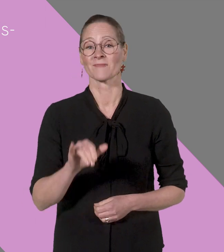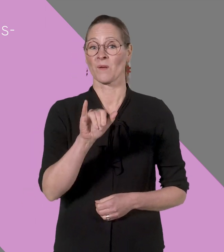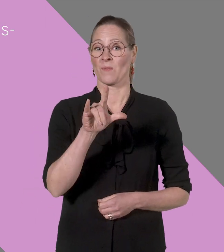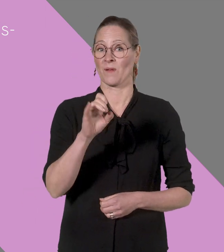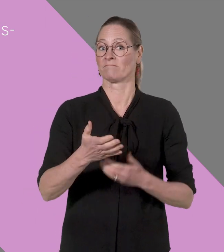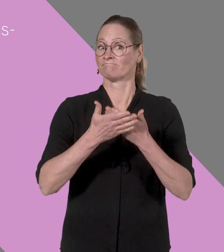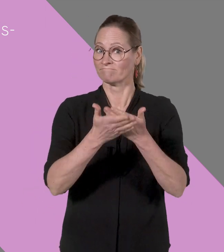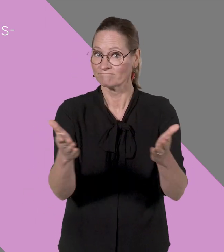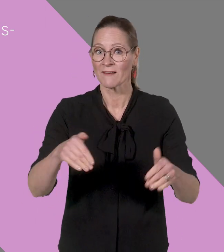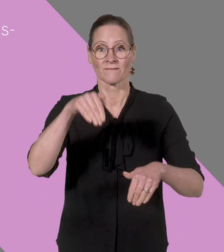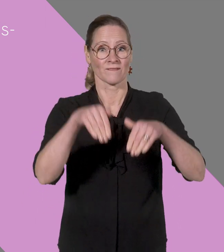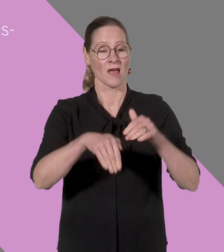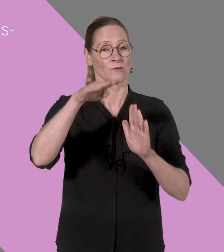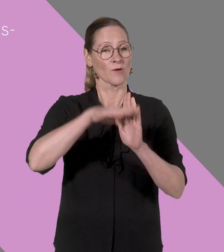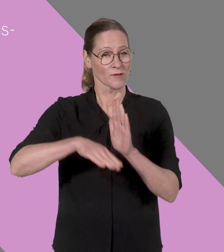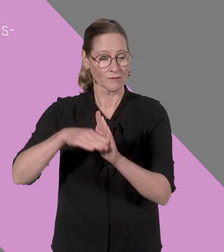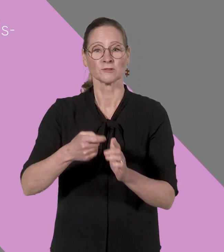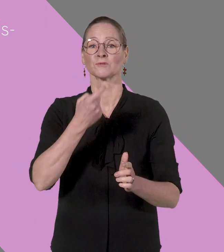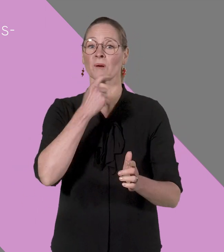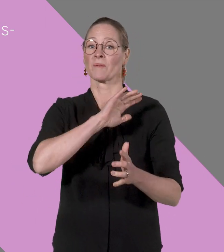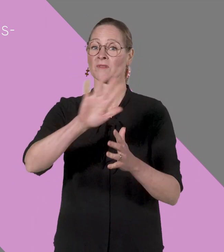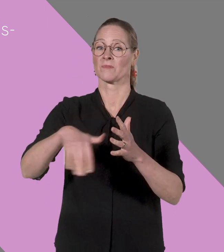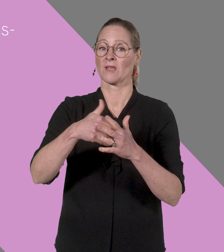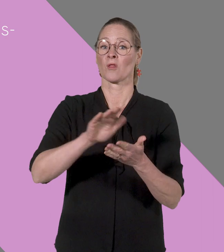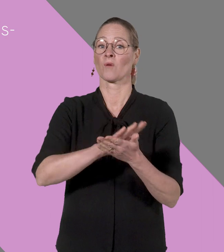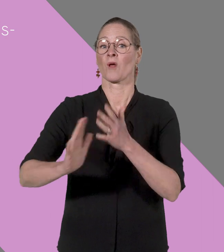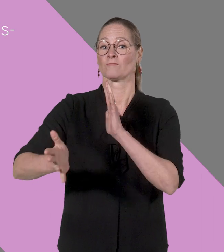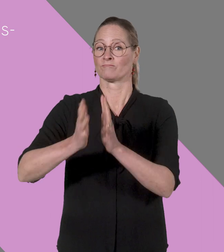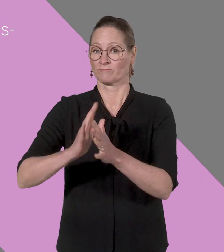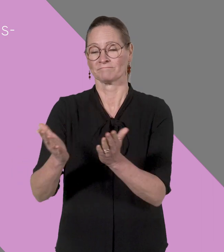Yle tarjoaa vaaliohjelmia suomalaiselle viittomakielelle tulkattuna -